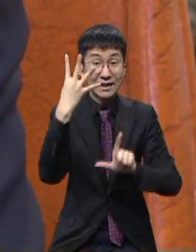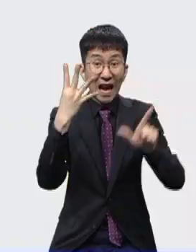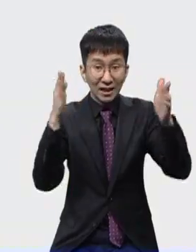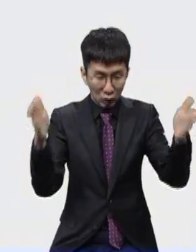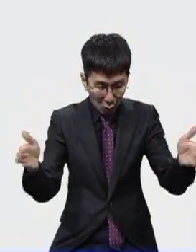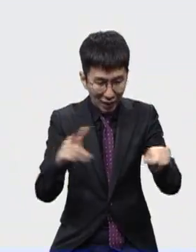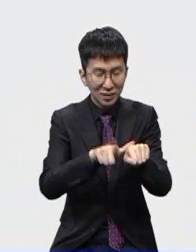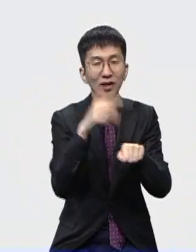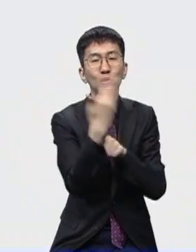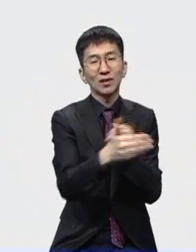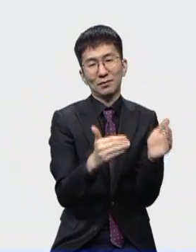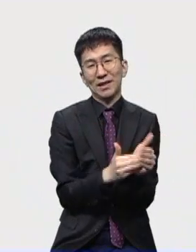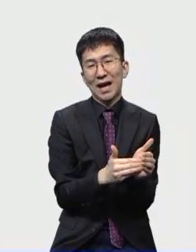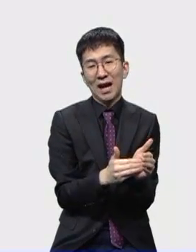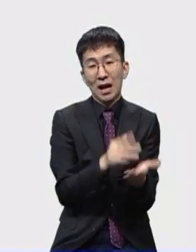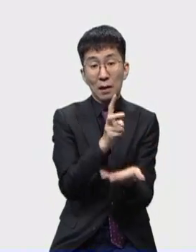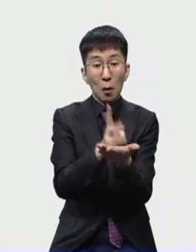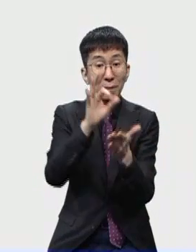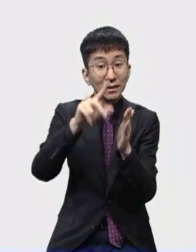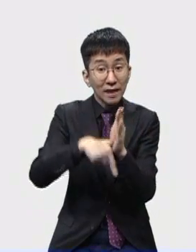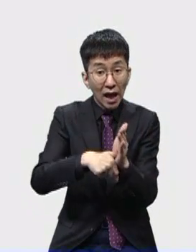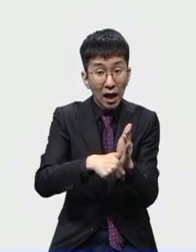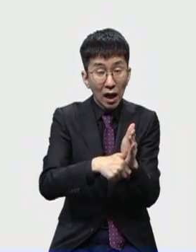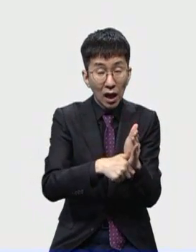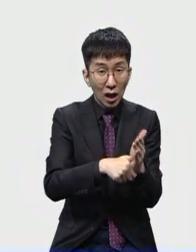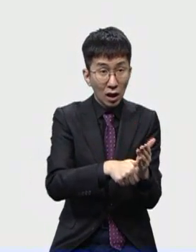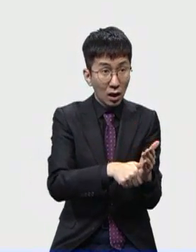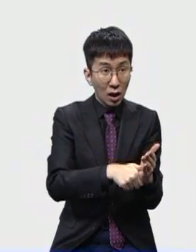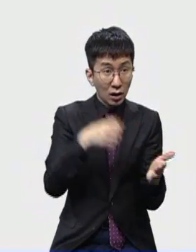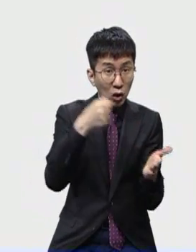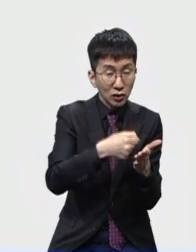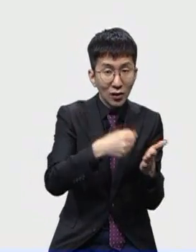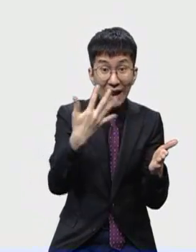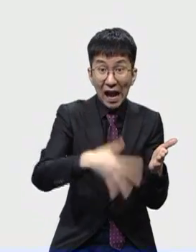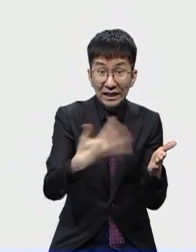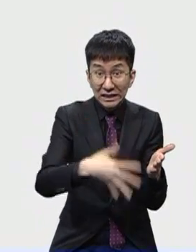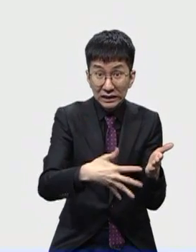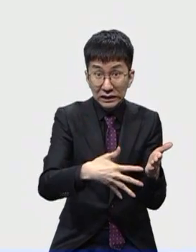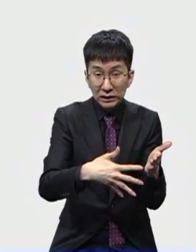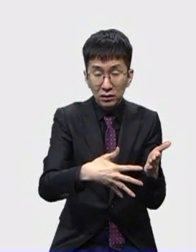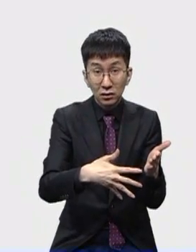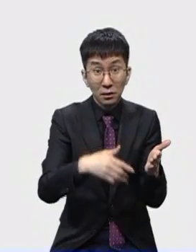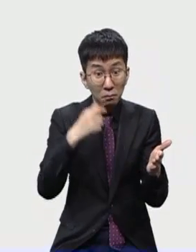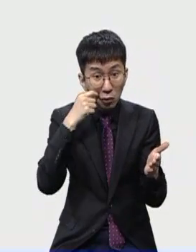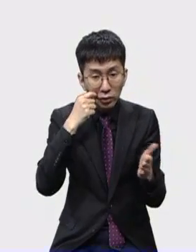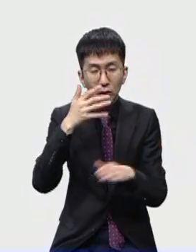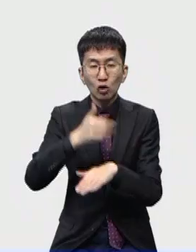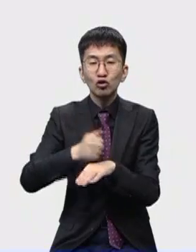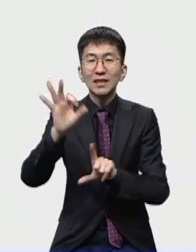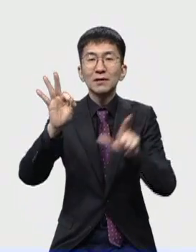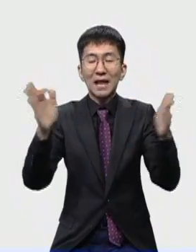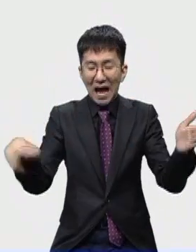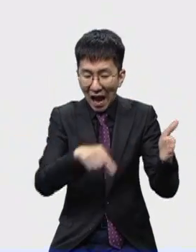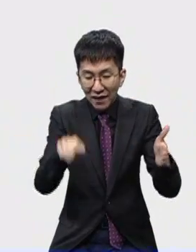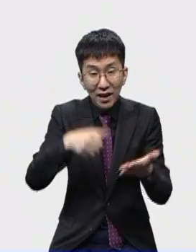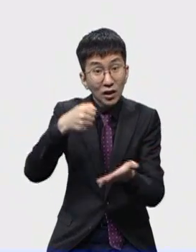인사 청문회법상 국회가 청문보고서 채택 시한을 넘기면 대통령은 열흘 내 기간을 정해 재송부를 요청할 수 있습니다.